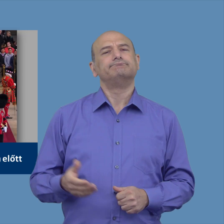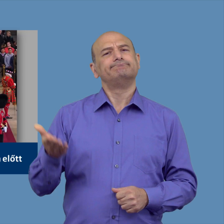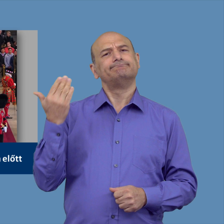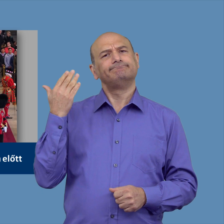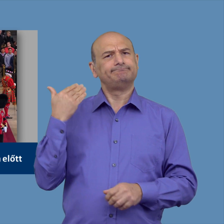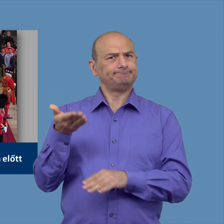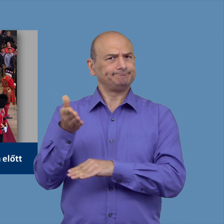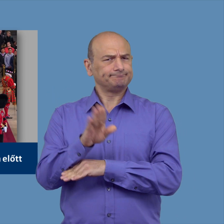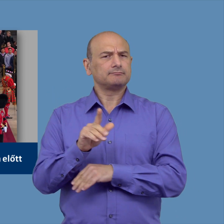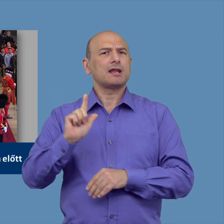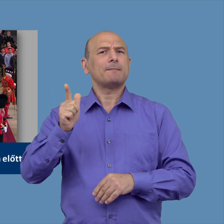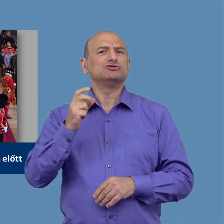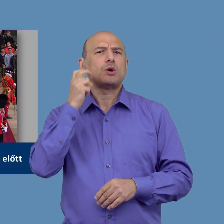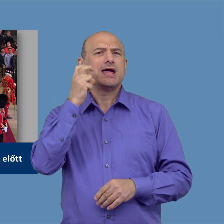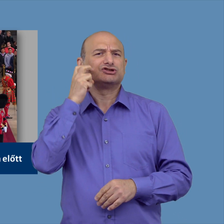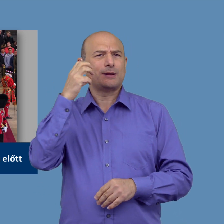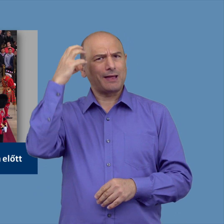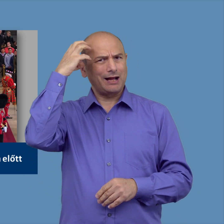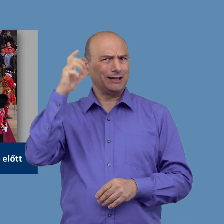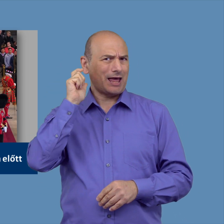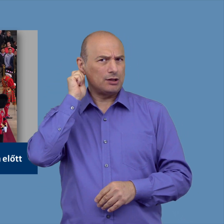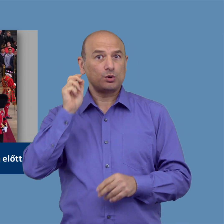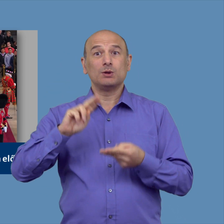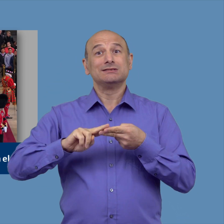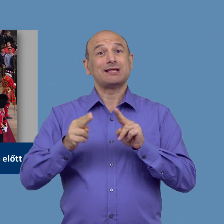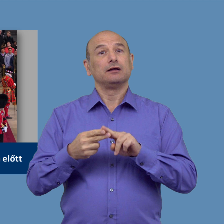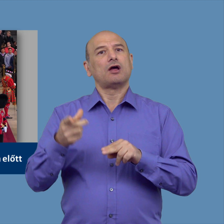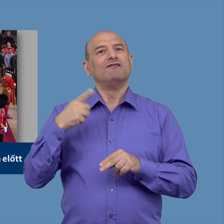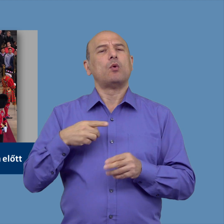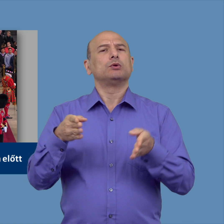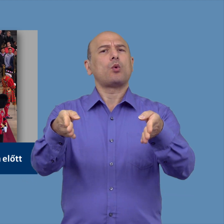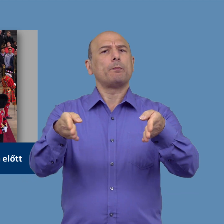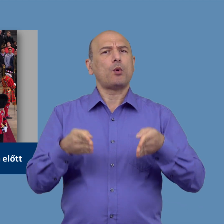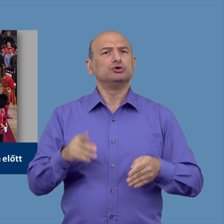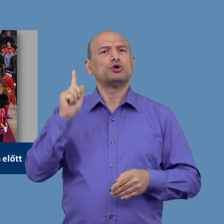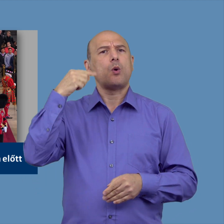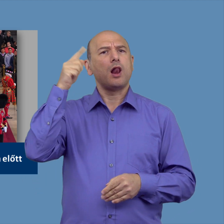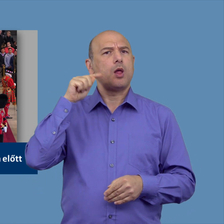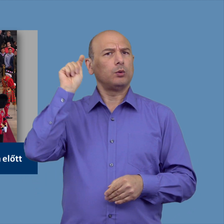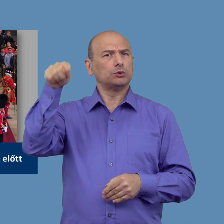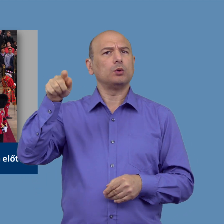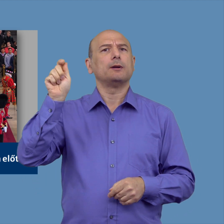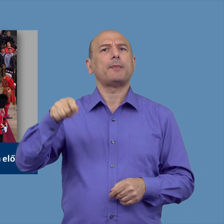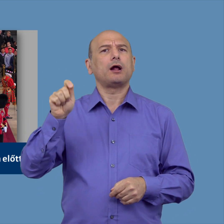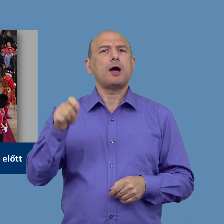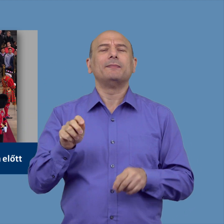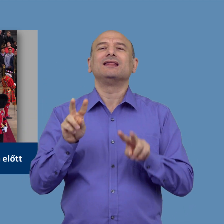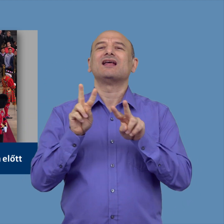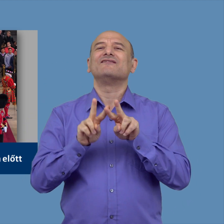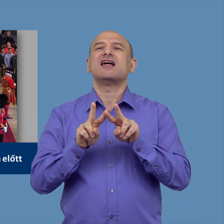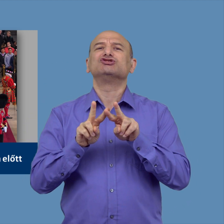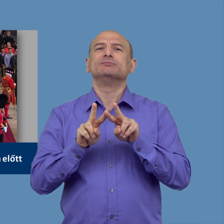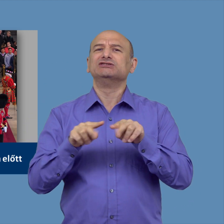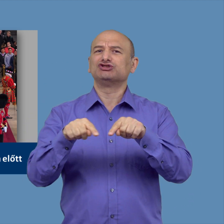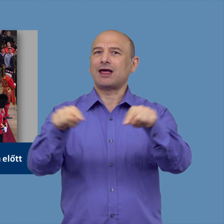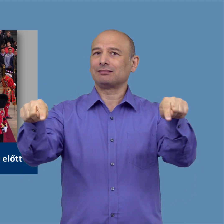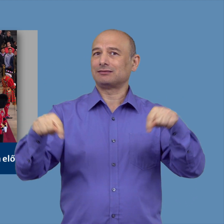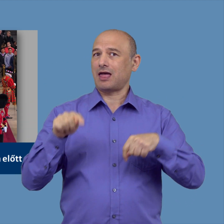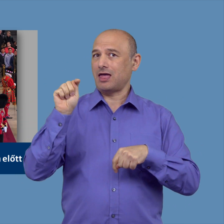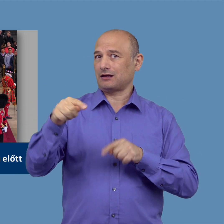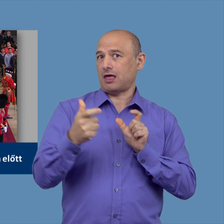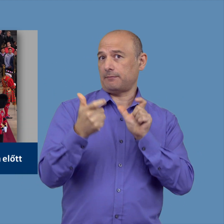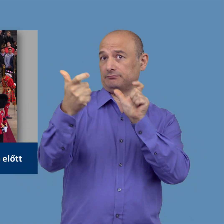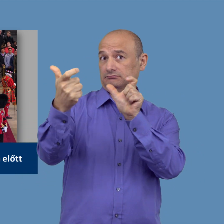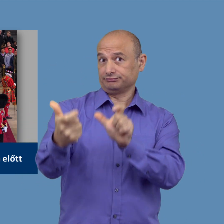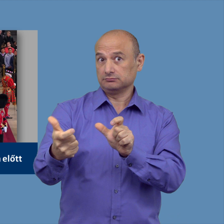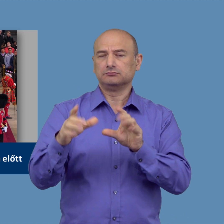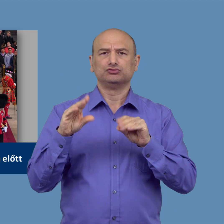A királynő koporsóját szerdán ravatalozták fel a londoni parlament épületében, a Westminster Hallban.